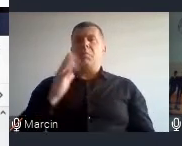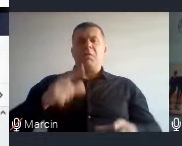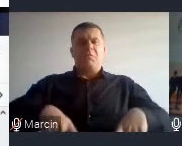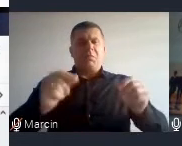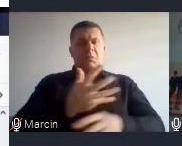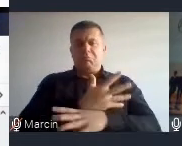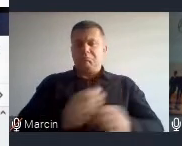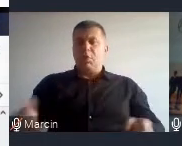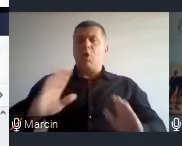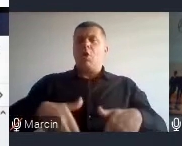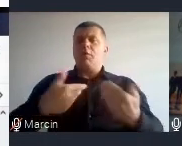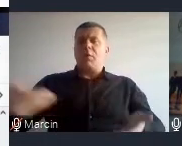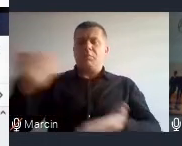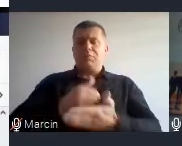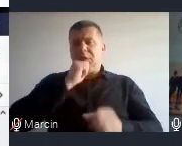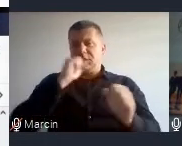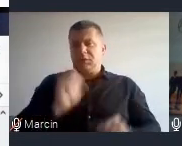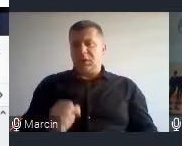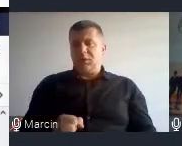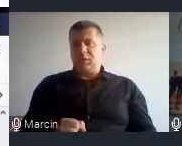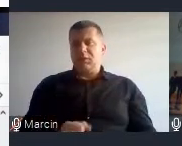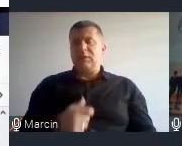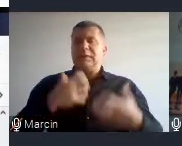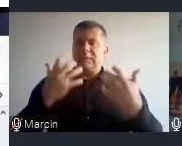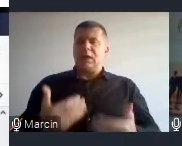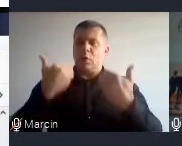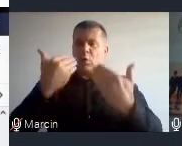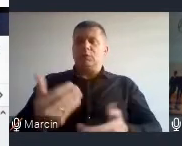bo nie wpłynęła żadna oferta i chcecie udzielić zamówienia z wolnej ręki,